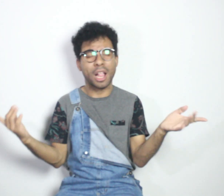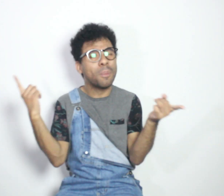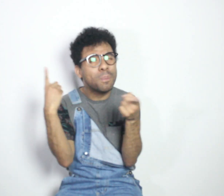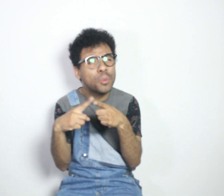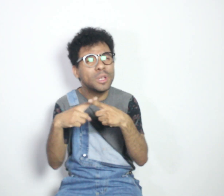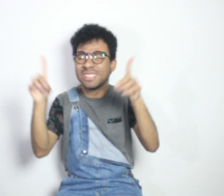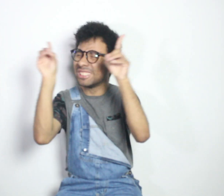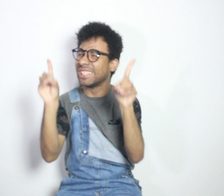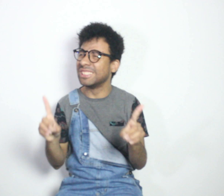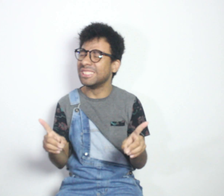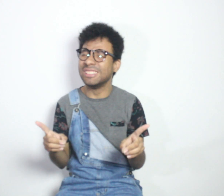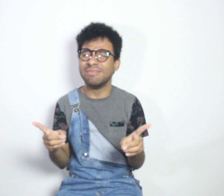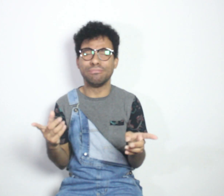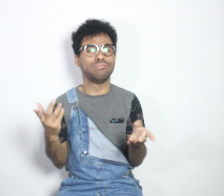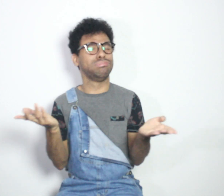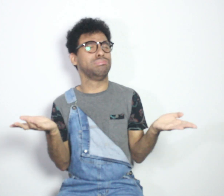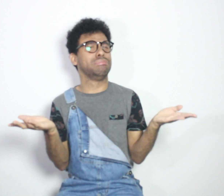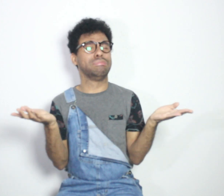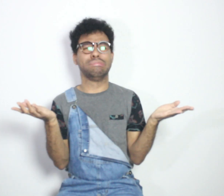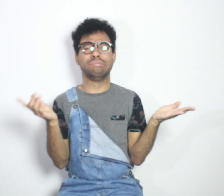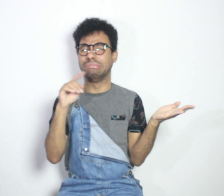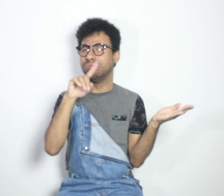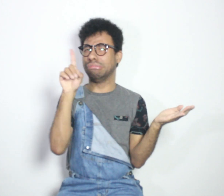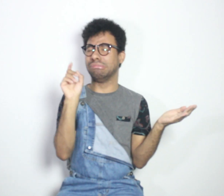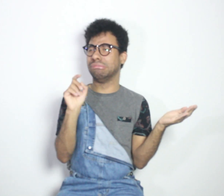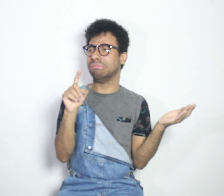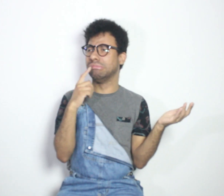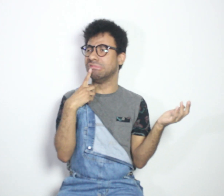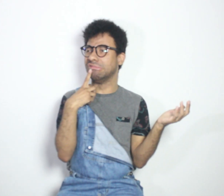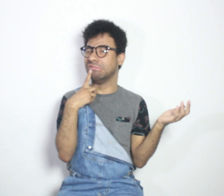Por que Deficiência????